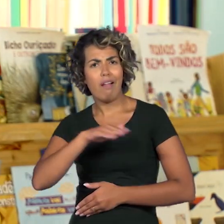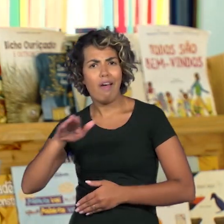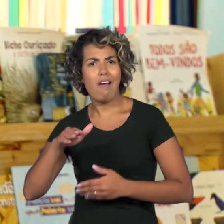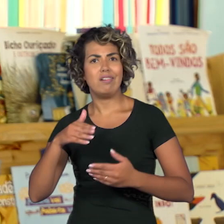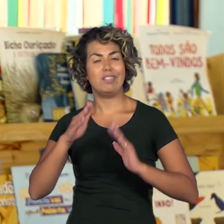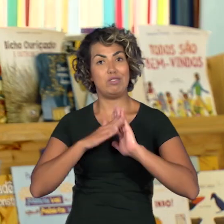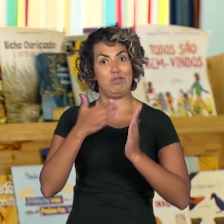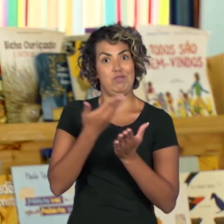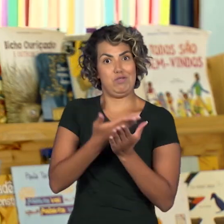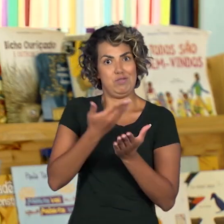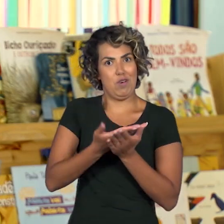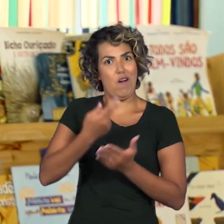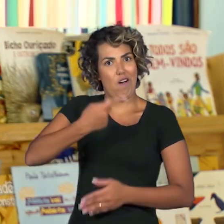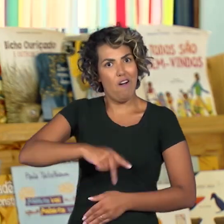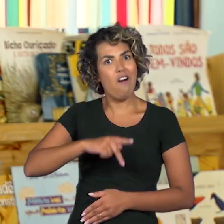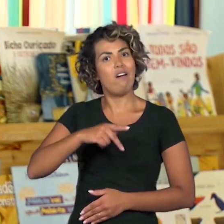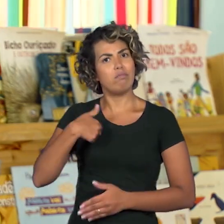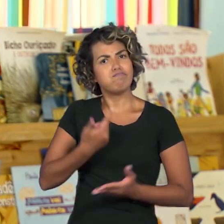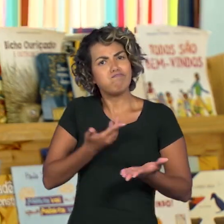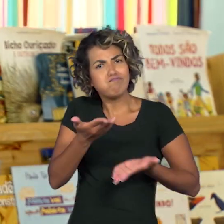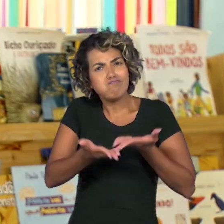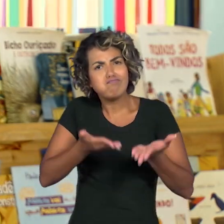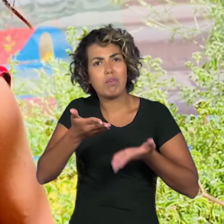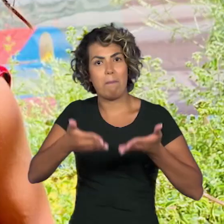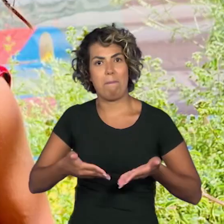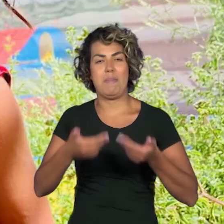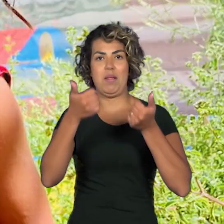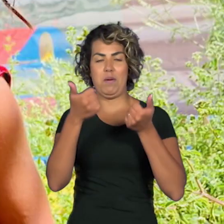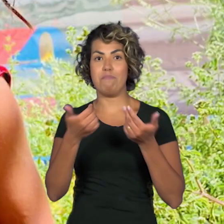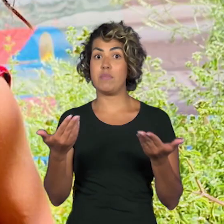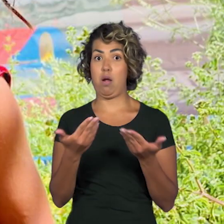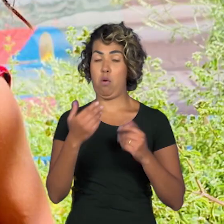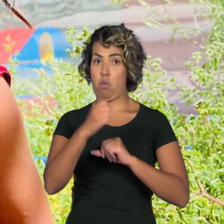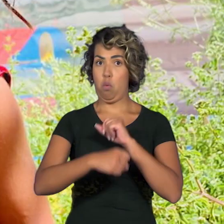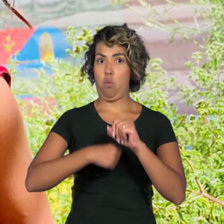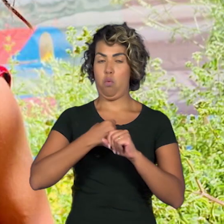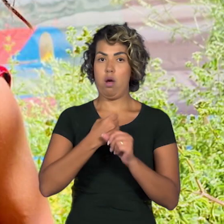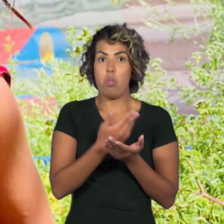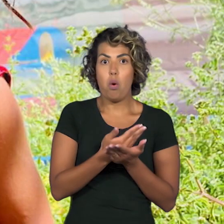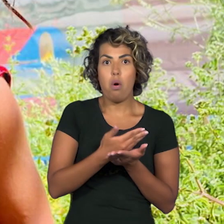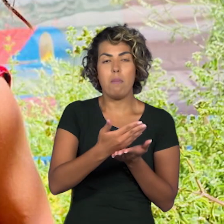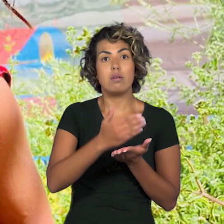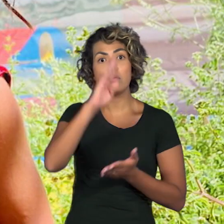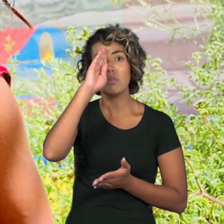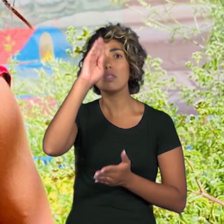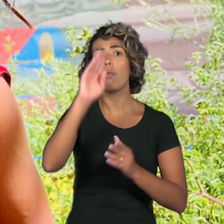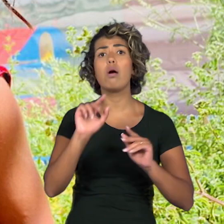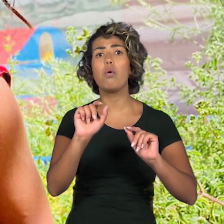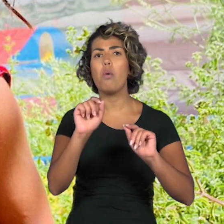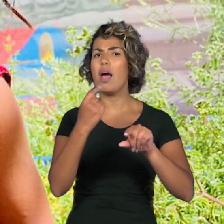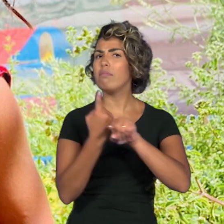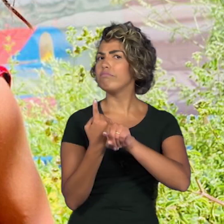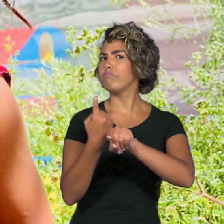DOS BEBÊS E DAS CRIANÇAS MATRICULADAS NA NOSSA REDE. O COMEÇO DO ANO É O MOMENTO PARA OLHARMOS